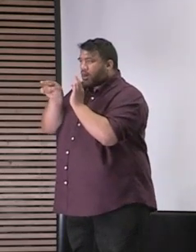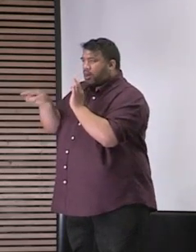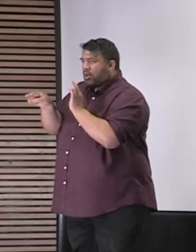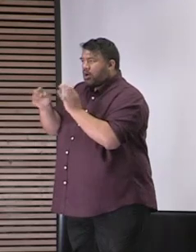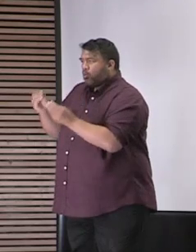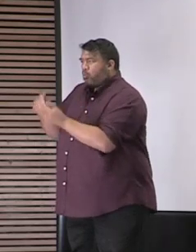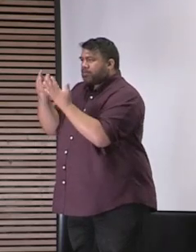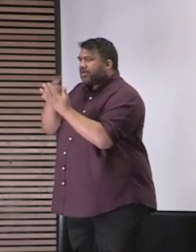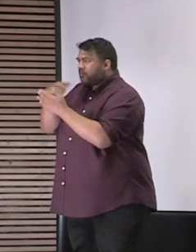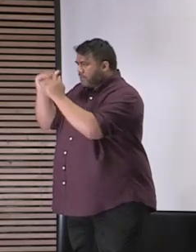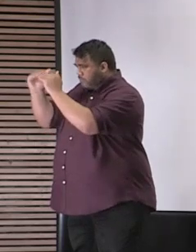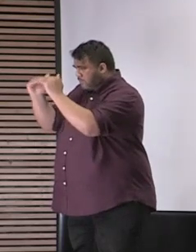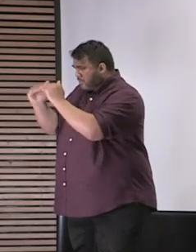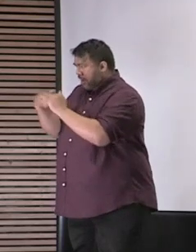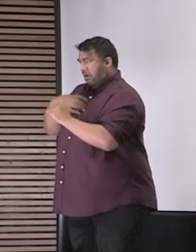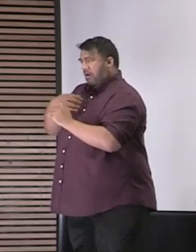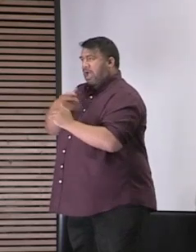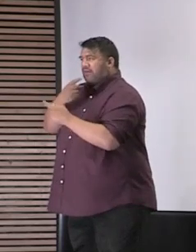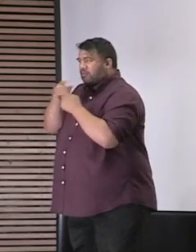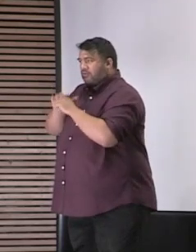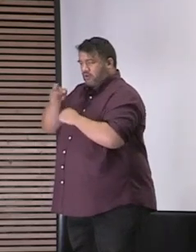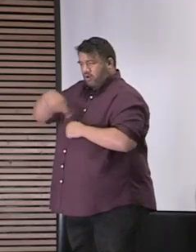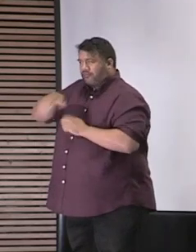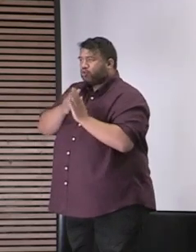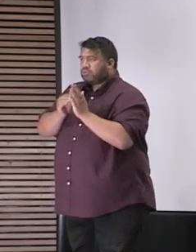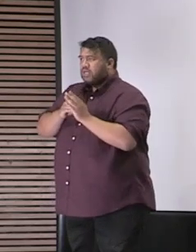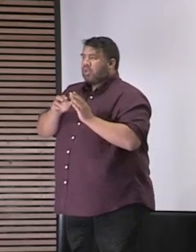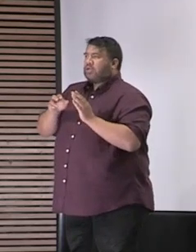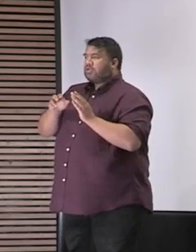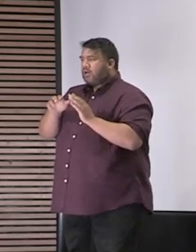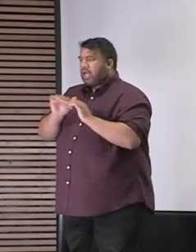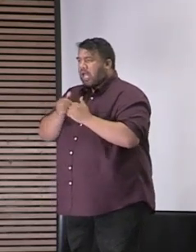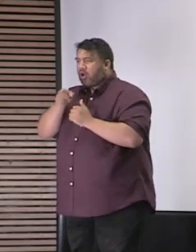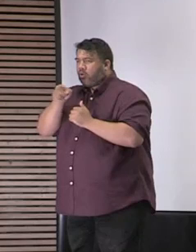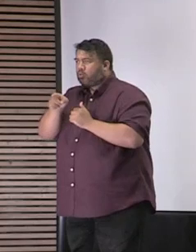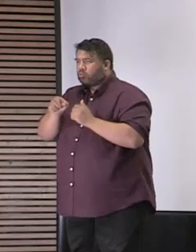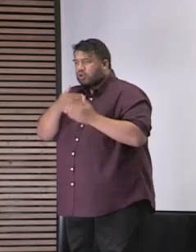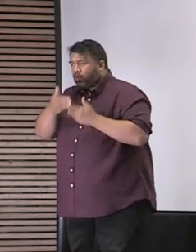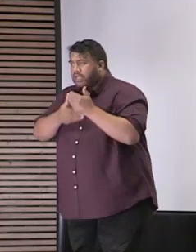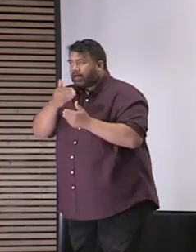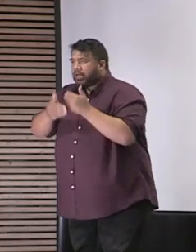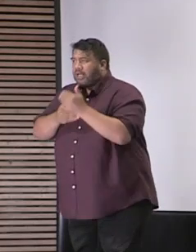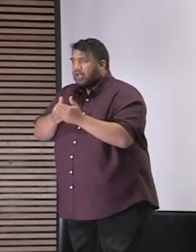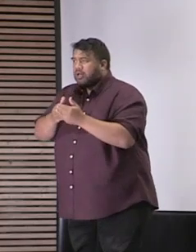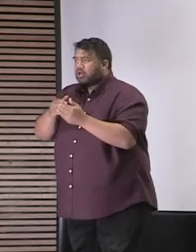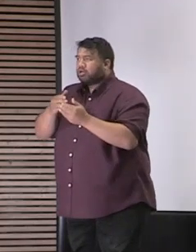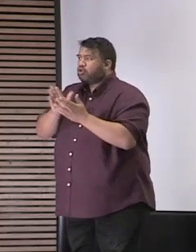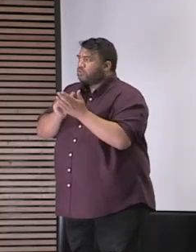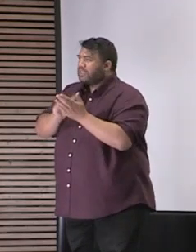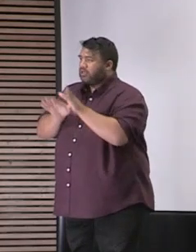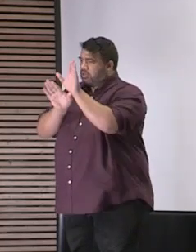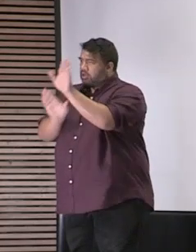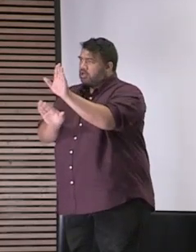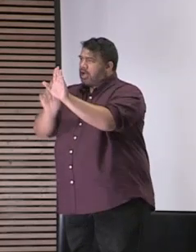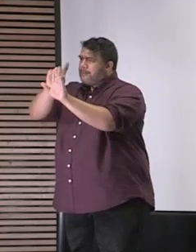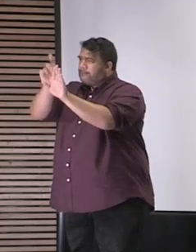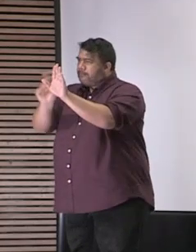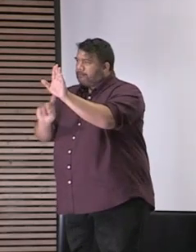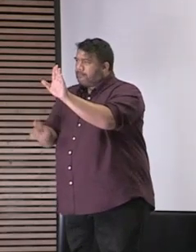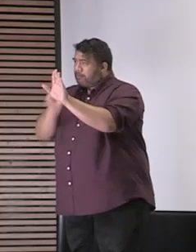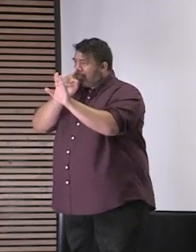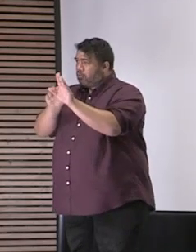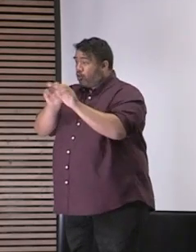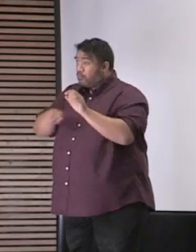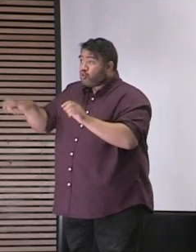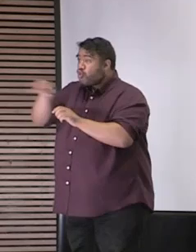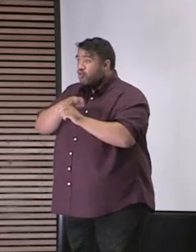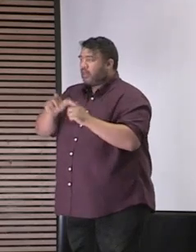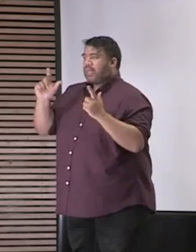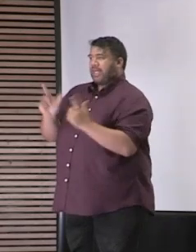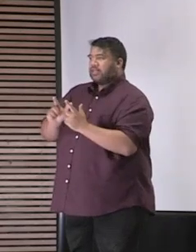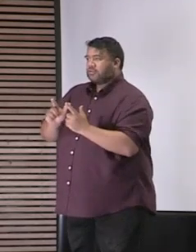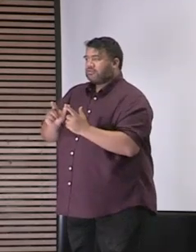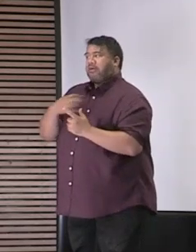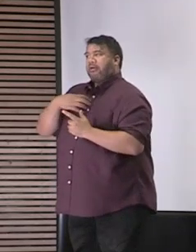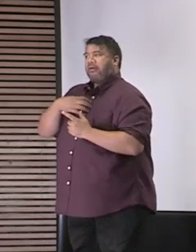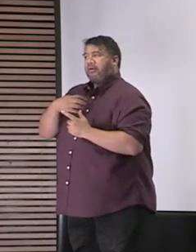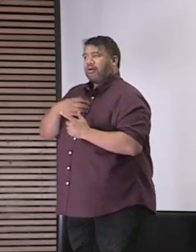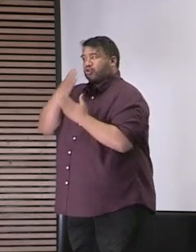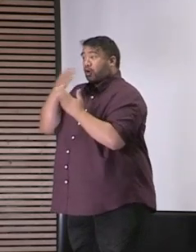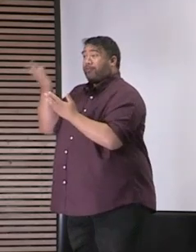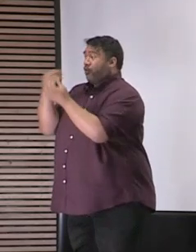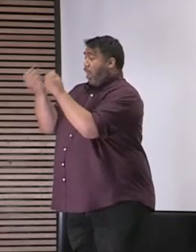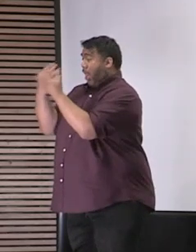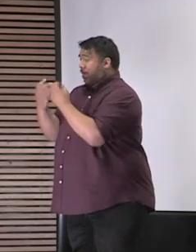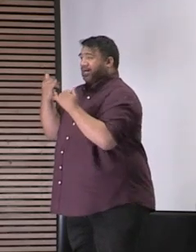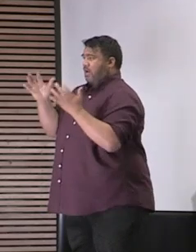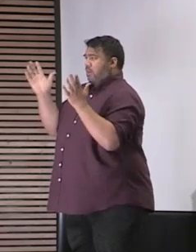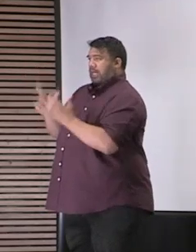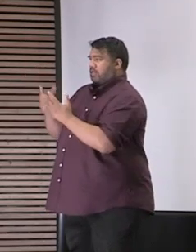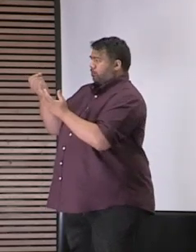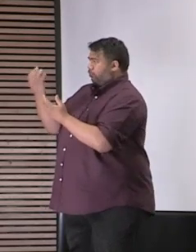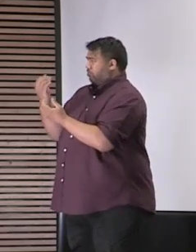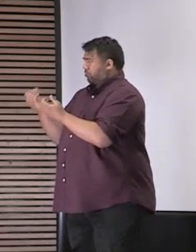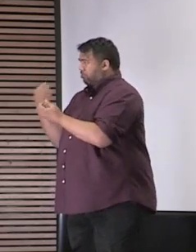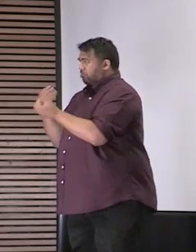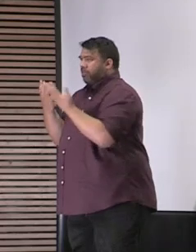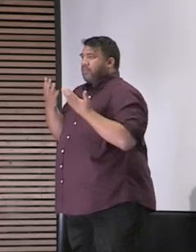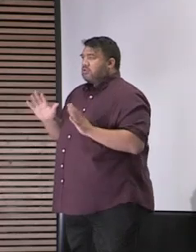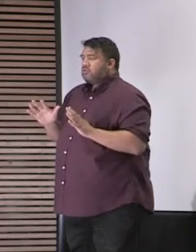que hemos tomado hasta la fecha